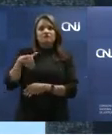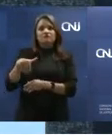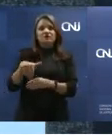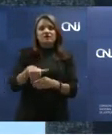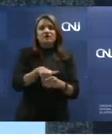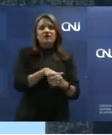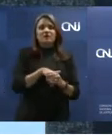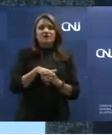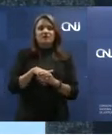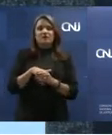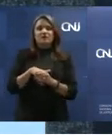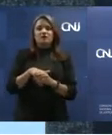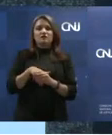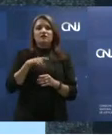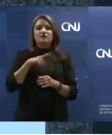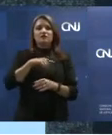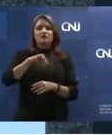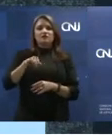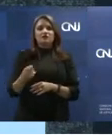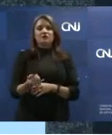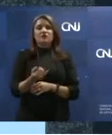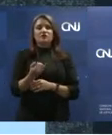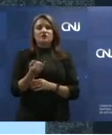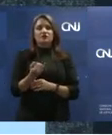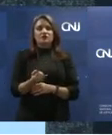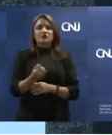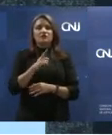O juiz civil também trabalha com juízes do